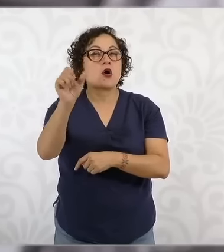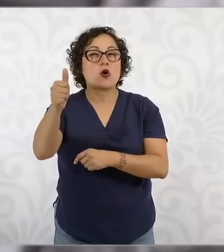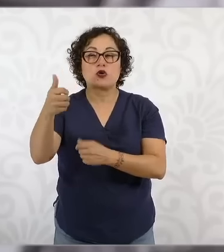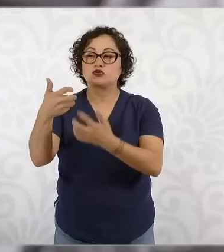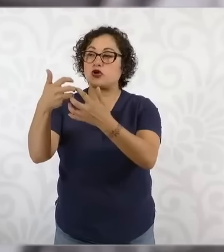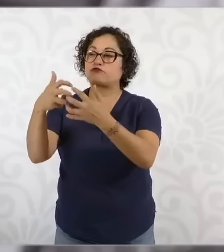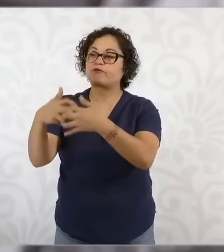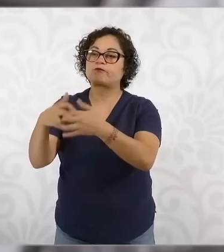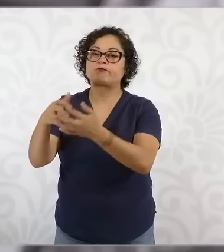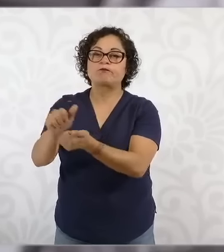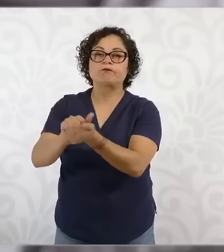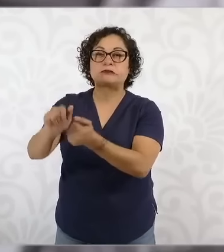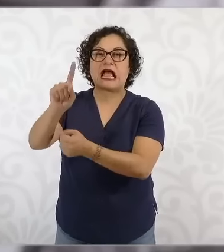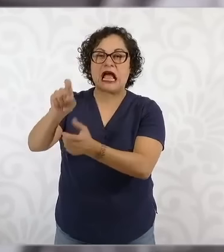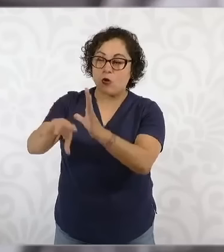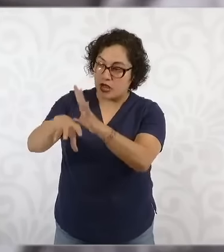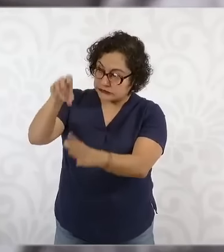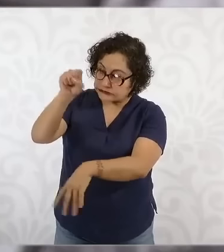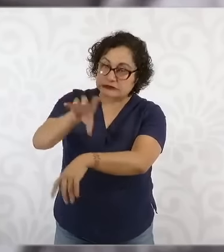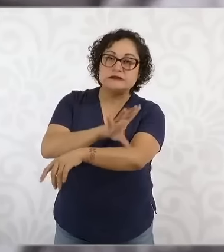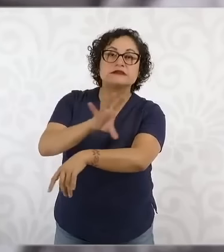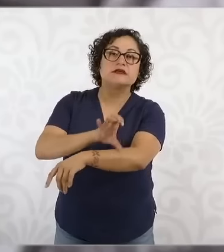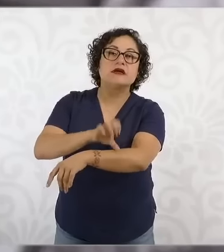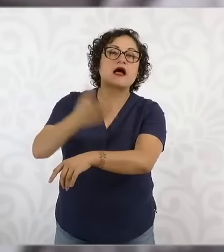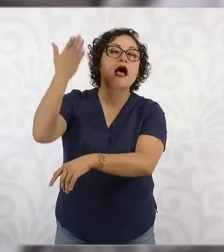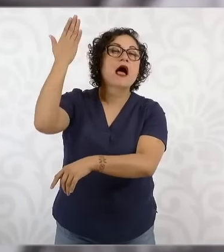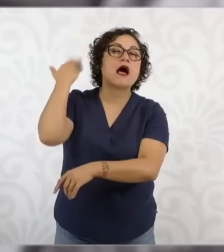quiere con esto quiero decir las turbinas que se van a instalar ahí son turbinas de filo de